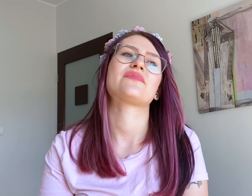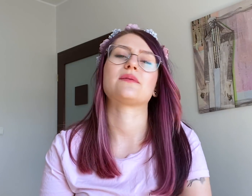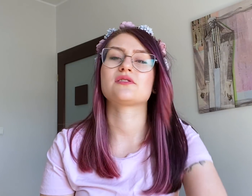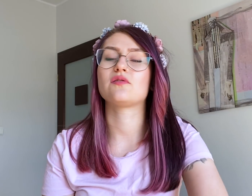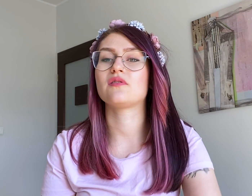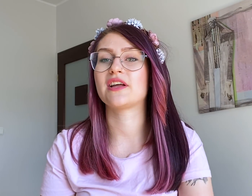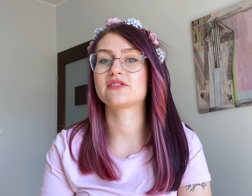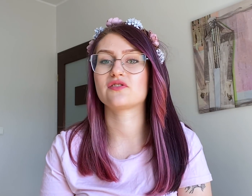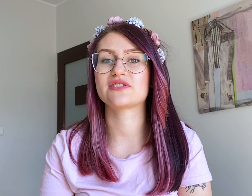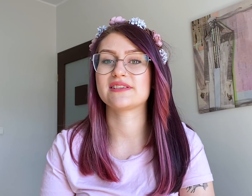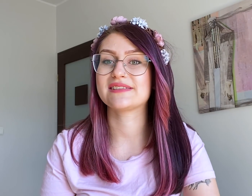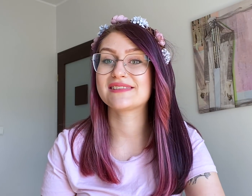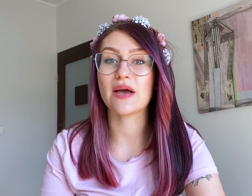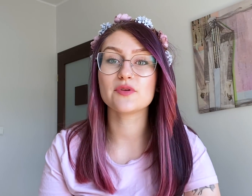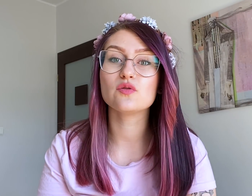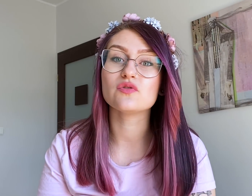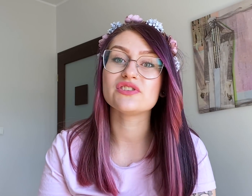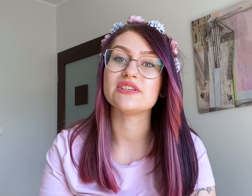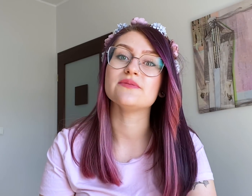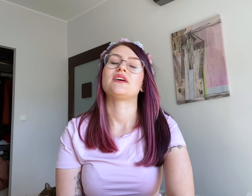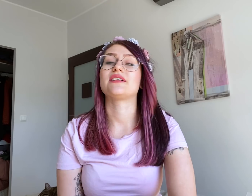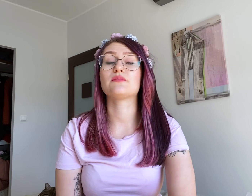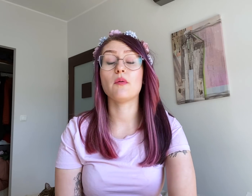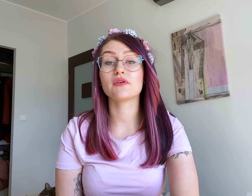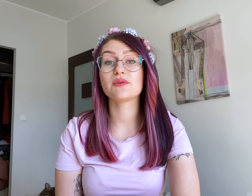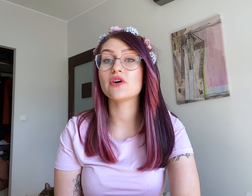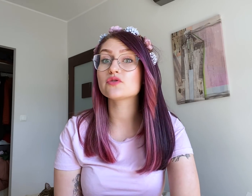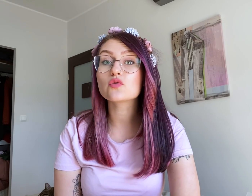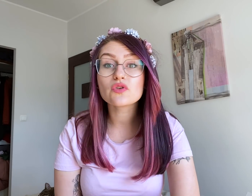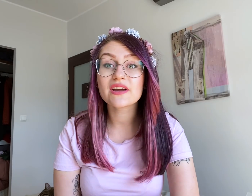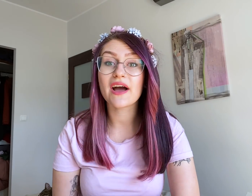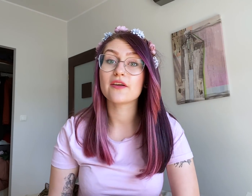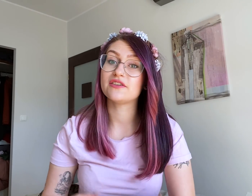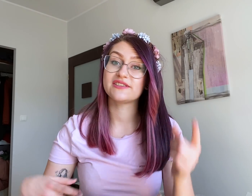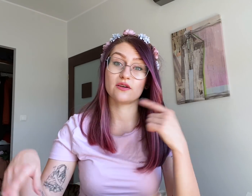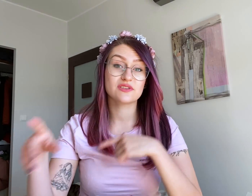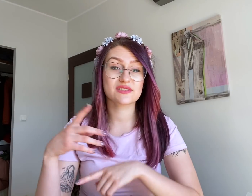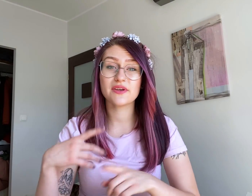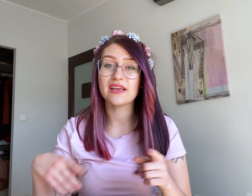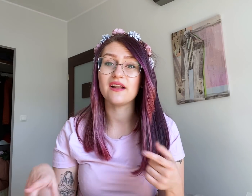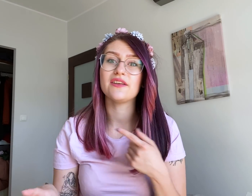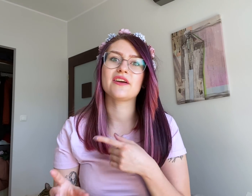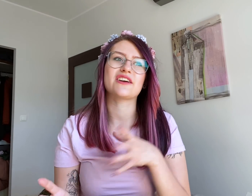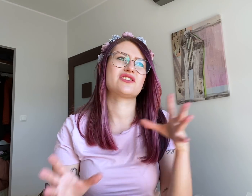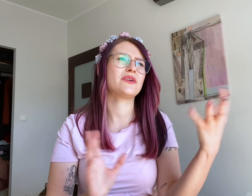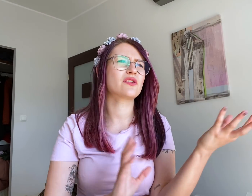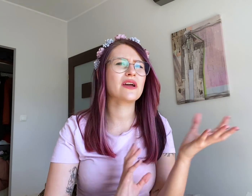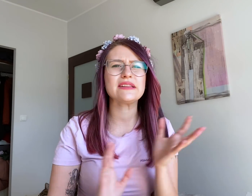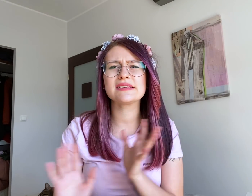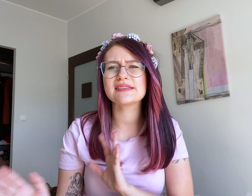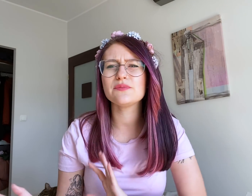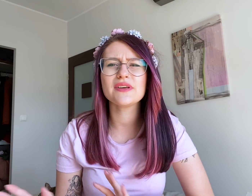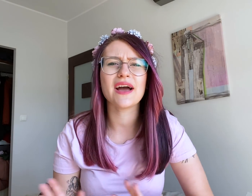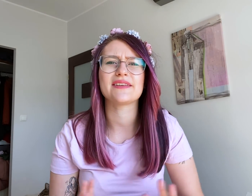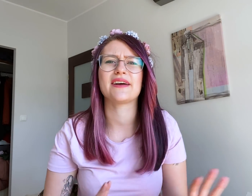Tam są lektorzy sami Głusi. Na tym obozie była trójka i oni się cały czas zmieniali. Każdy ma trochę inny styl migania.